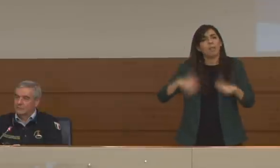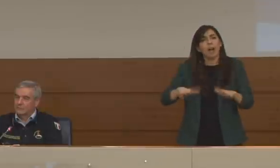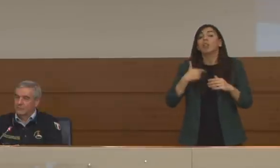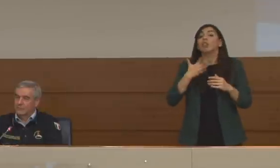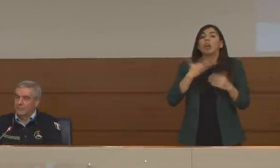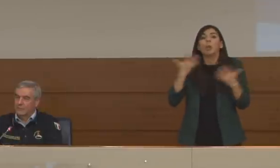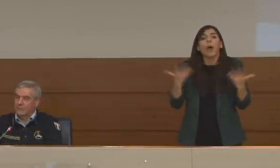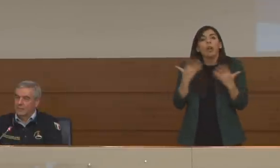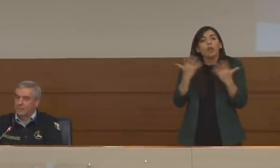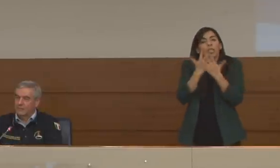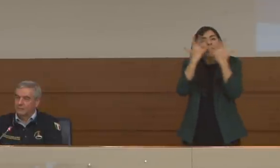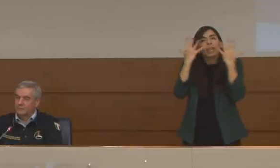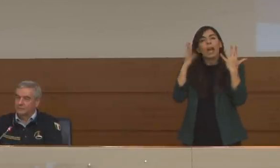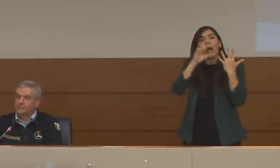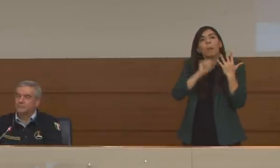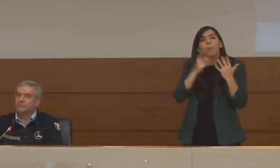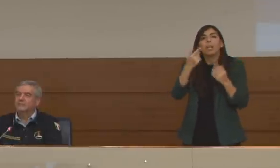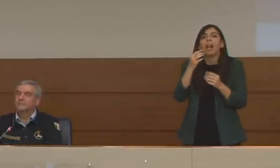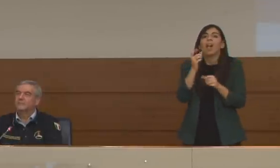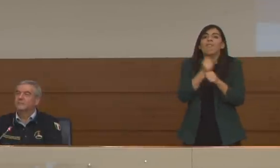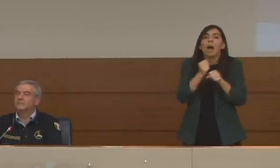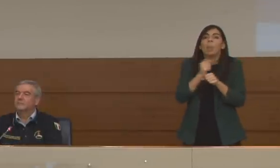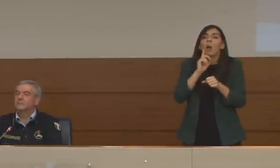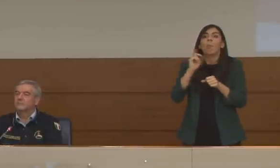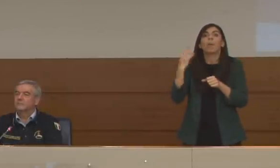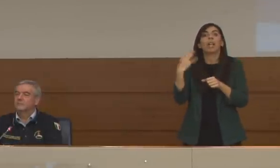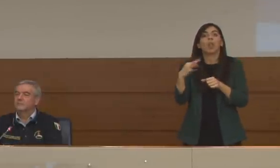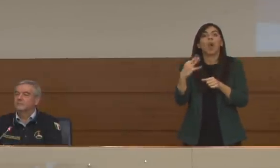e quali sono i migliori. E allo stesso tempo se sempre in queste due settimane